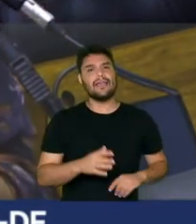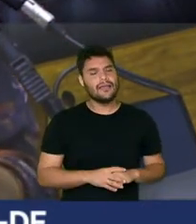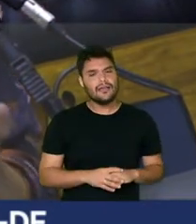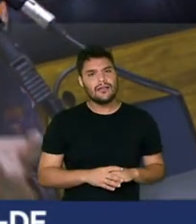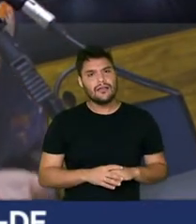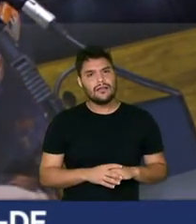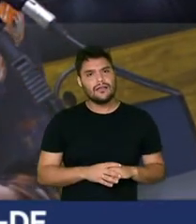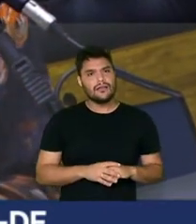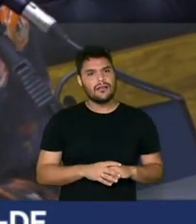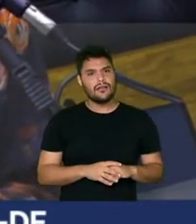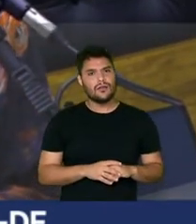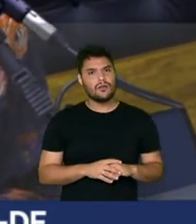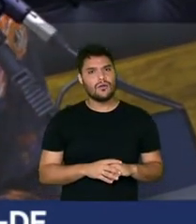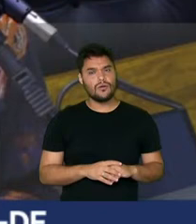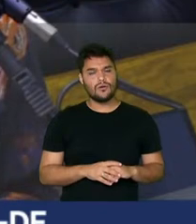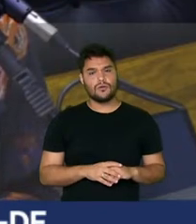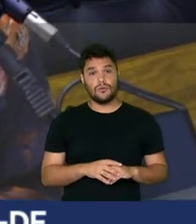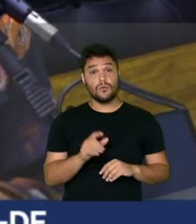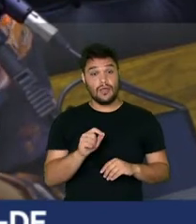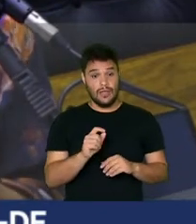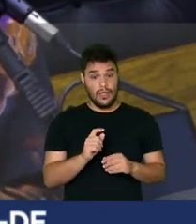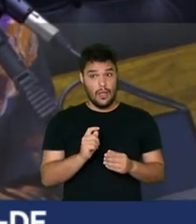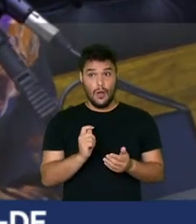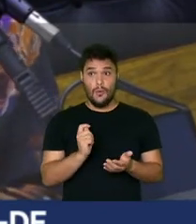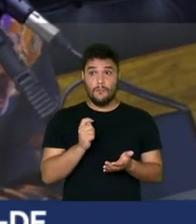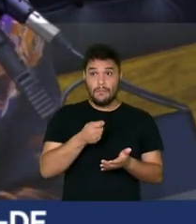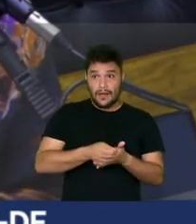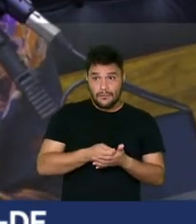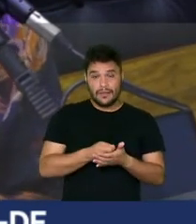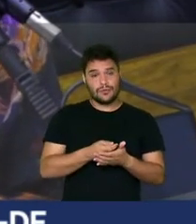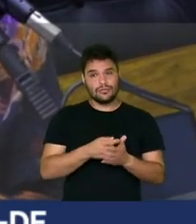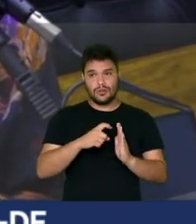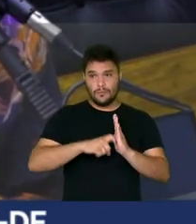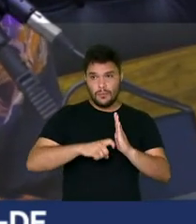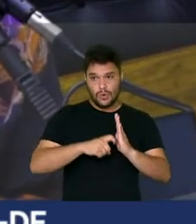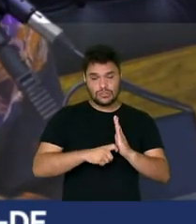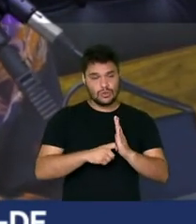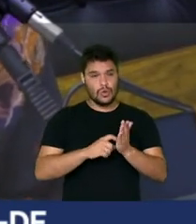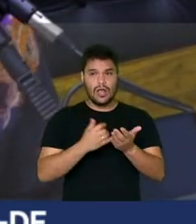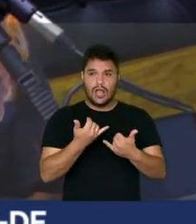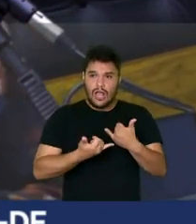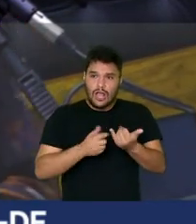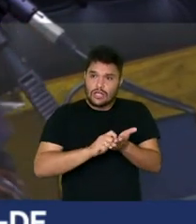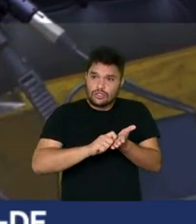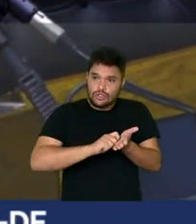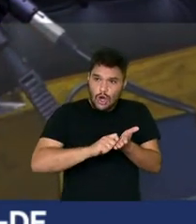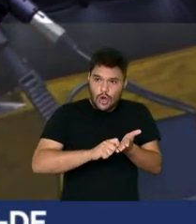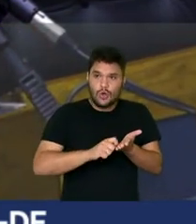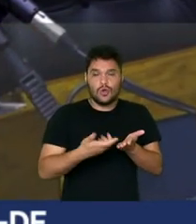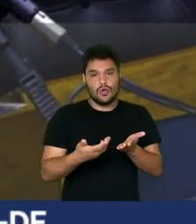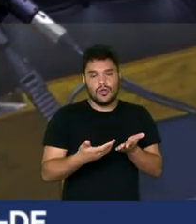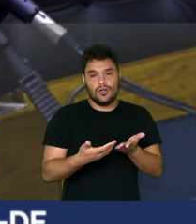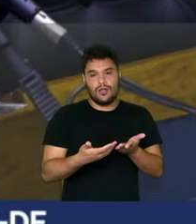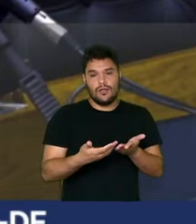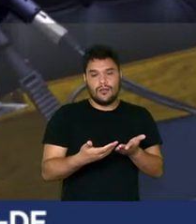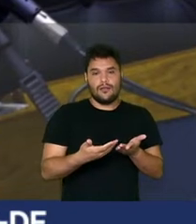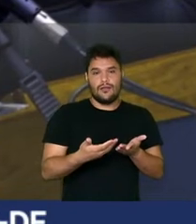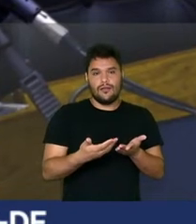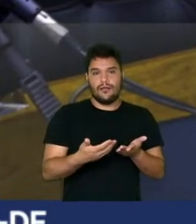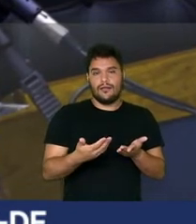AGORA SE QUER FAZER UM PROCESSO ONDE A CONTRIBUIÇÃO DOS JOGOS QUE VAI INCIDIR